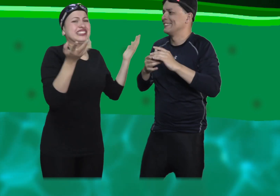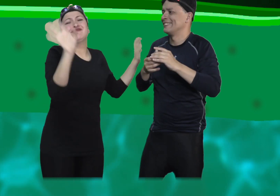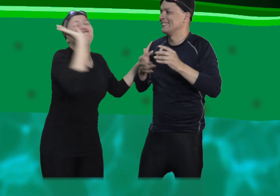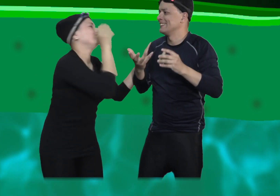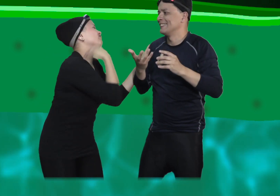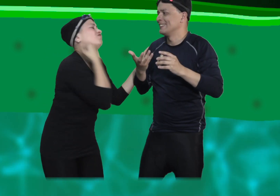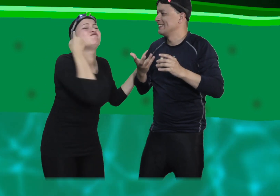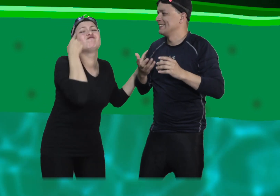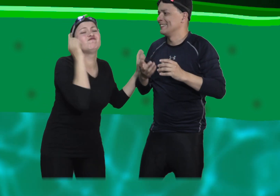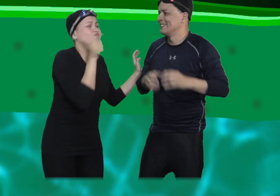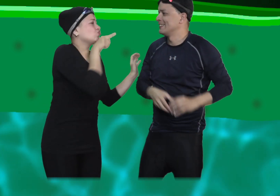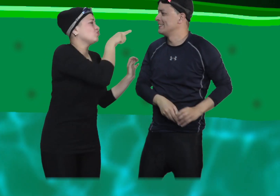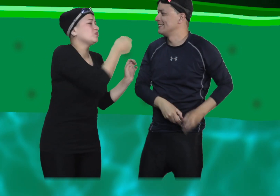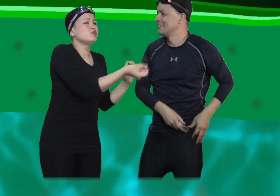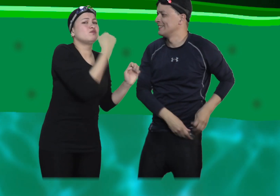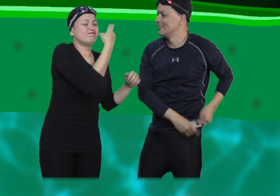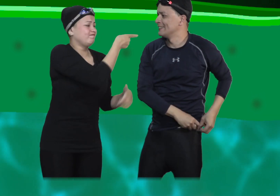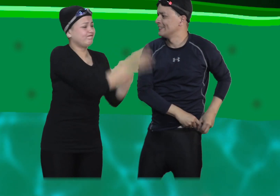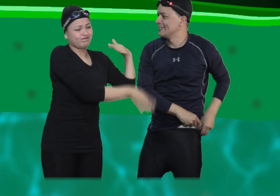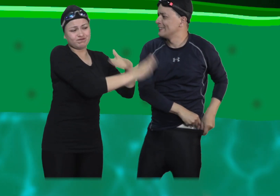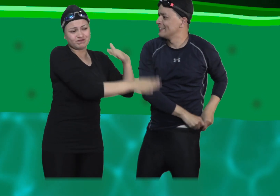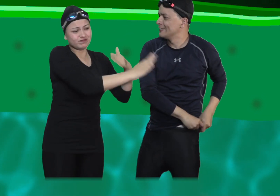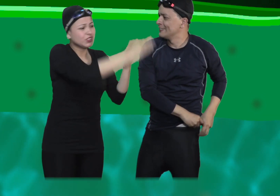Creo que tú tendrás que tomar la pastilla,